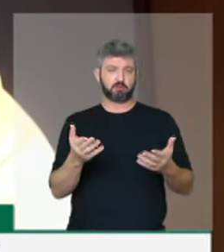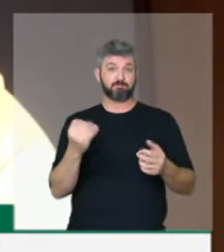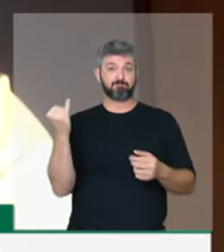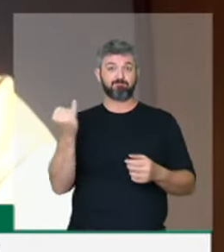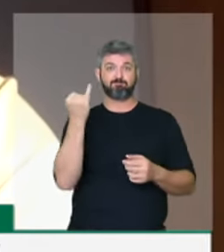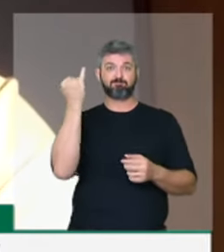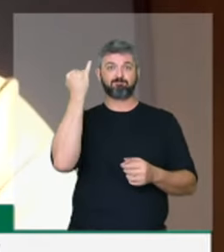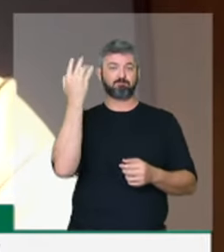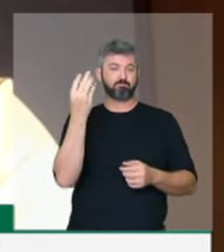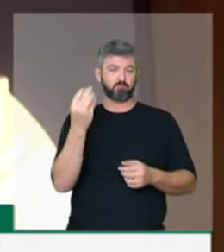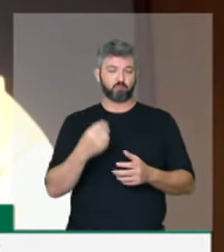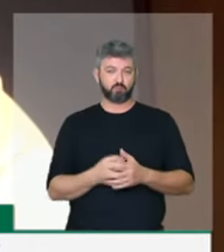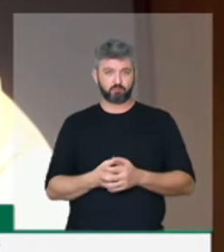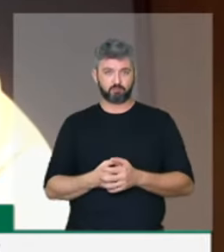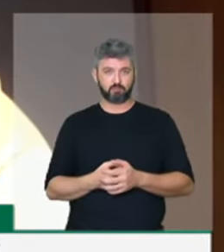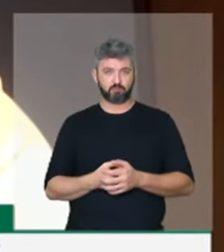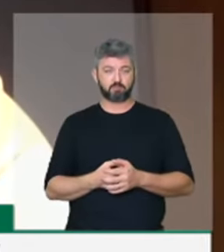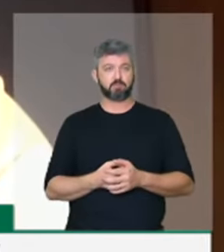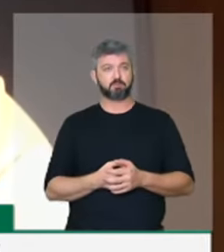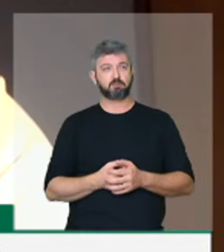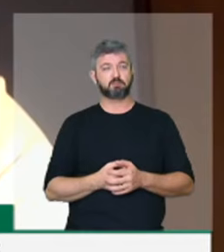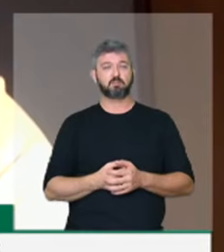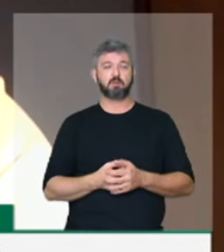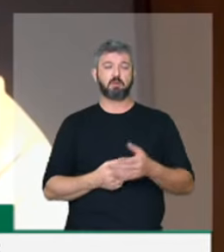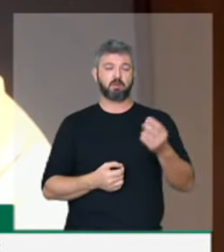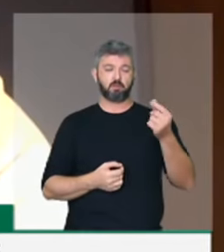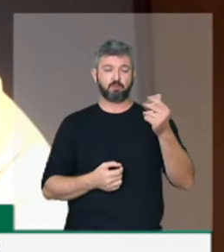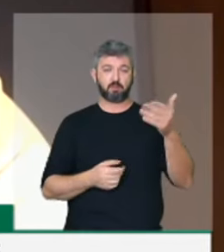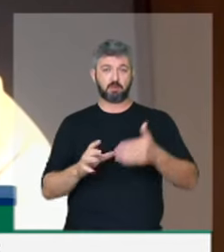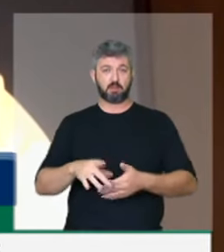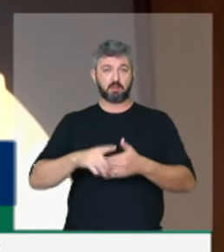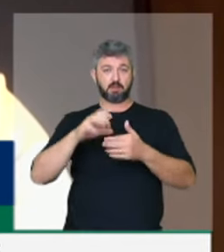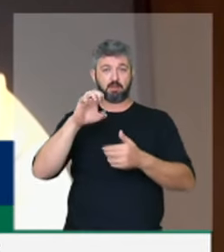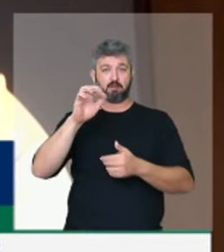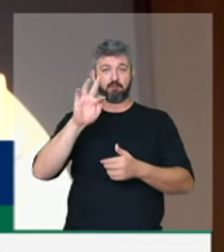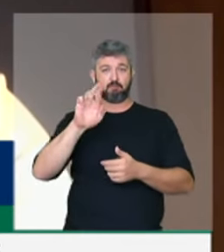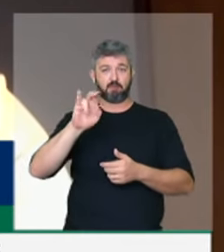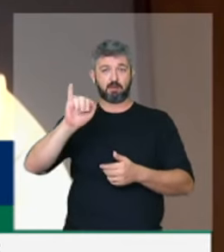COMO DISSE O LÍDER EFRAIM, SIMBÓLICA DA REUNIÃO ACONTECIDA HOJE DE MANHÃ,